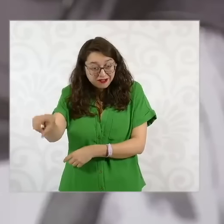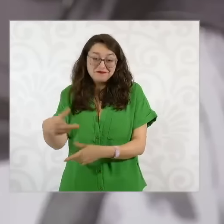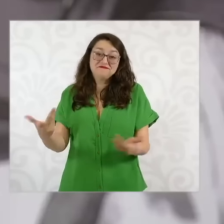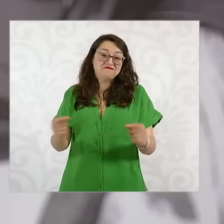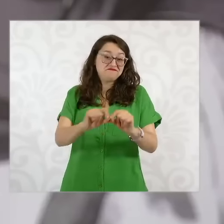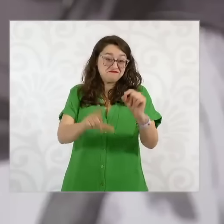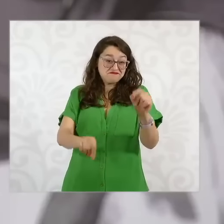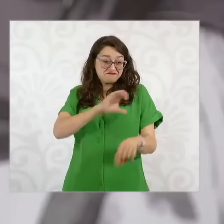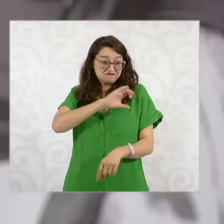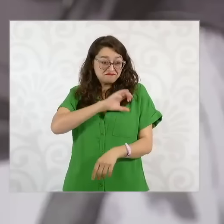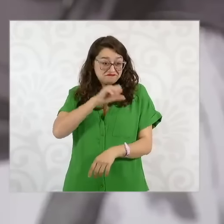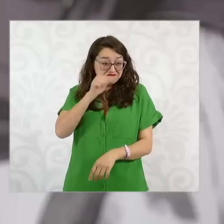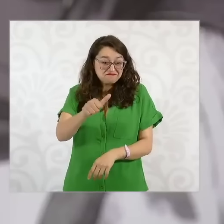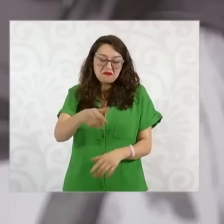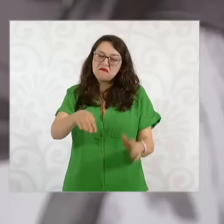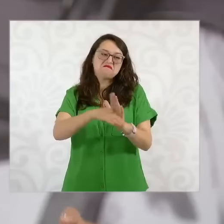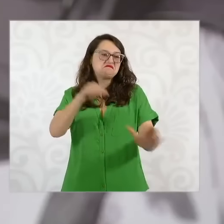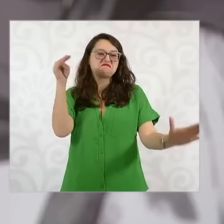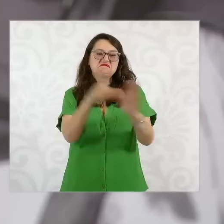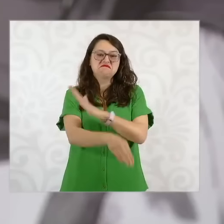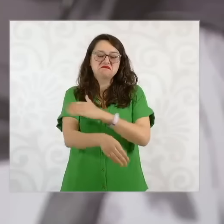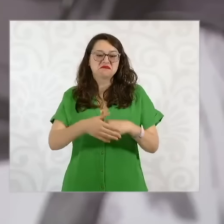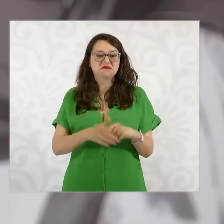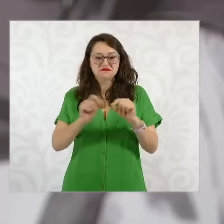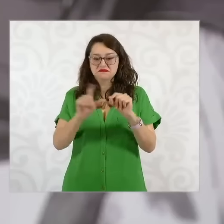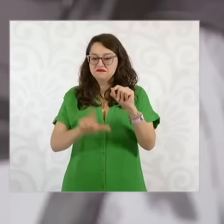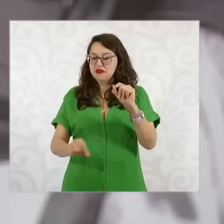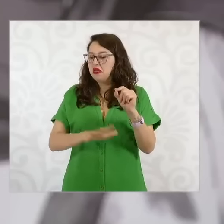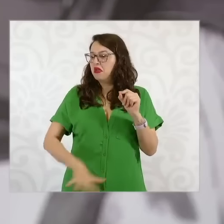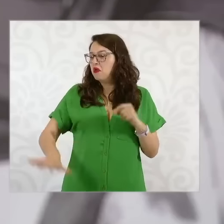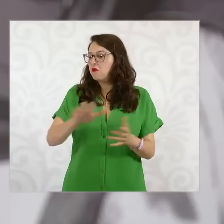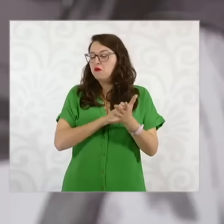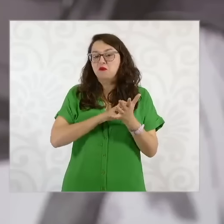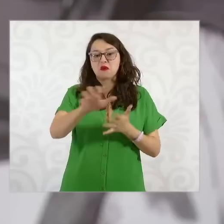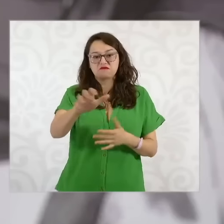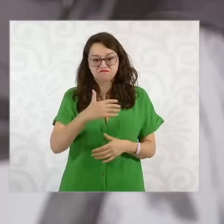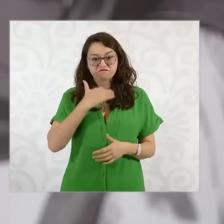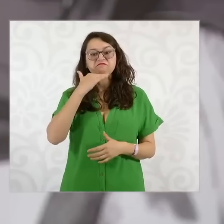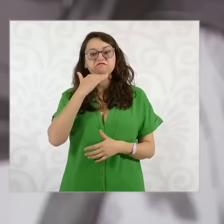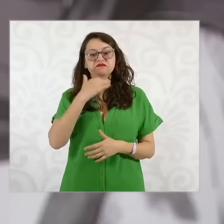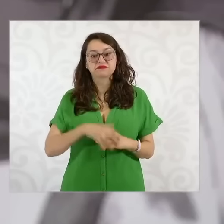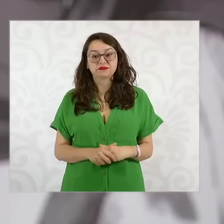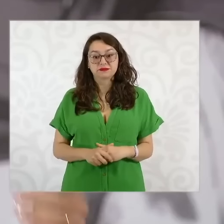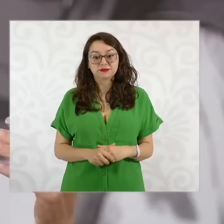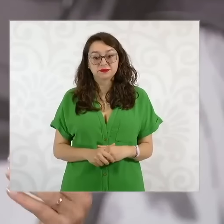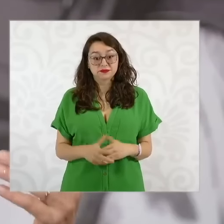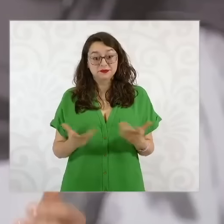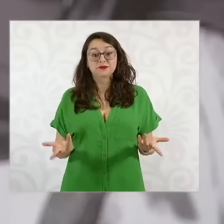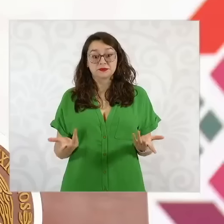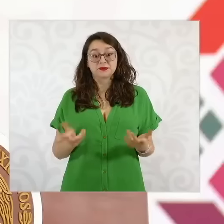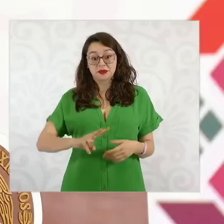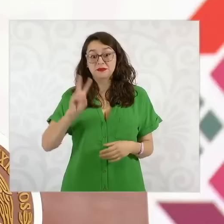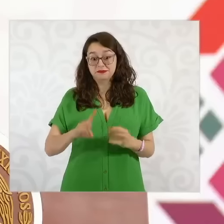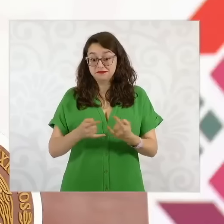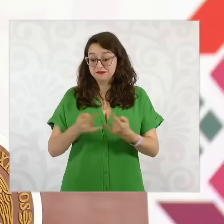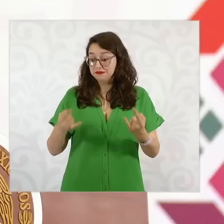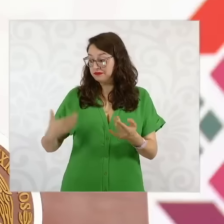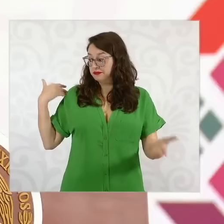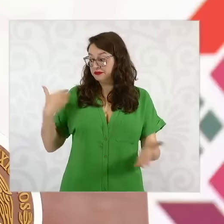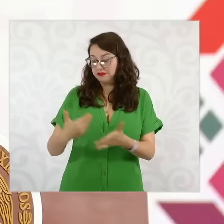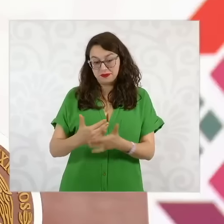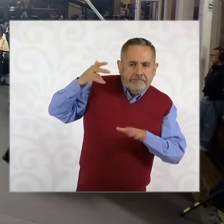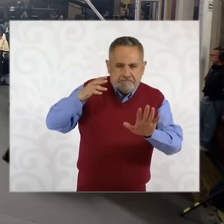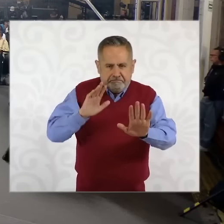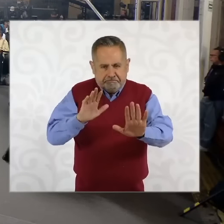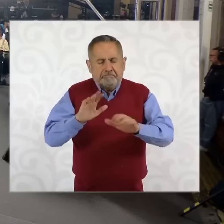nunca, porque el pueblo de México es digno y miren que tenemos historia de dignidad. Eh, el día de